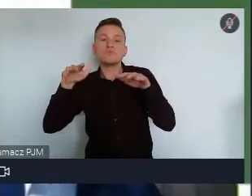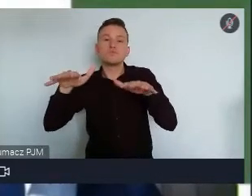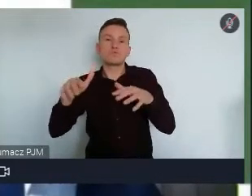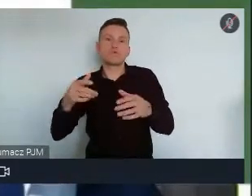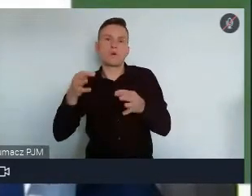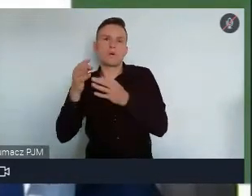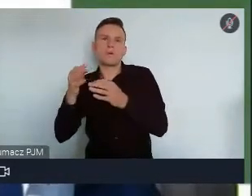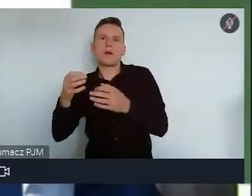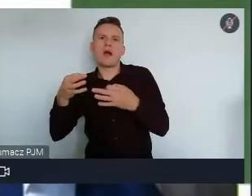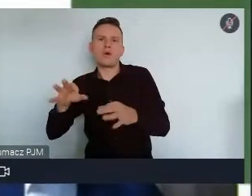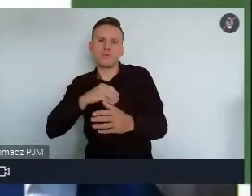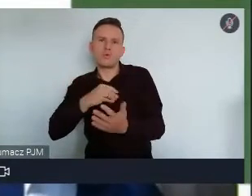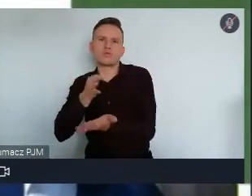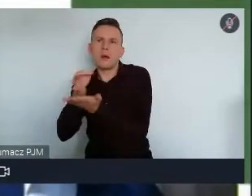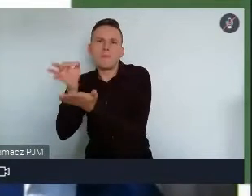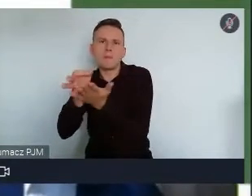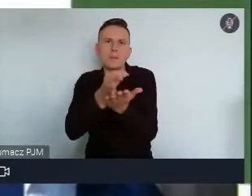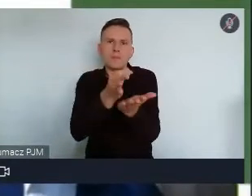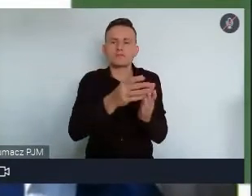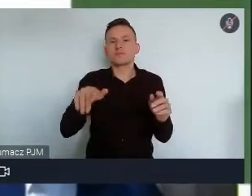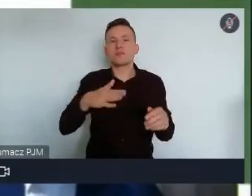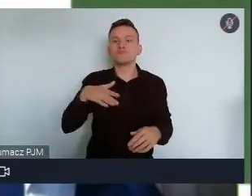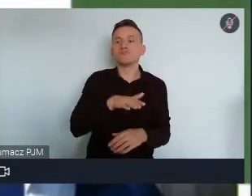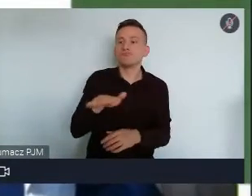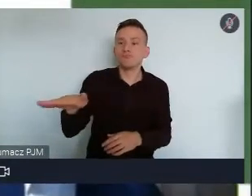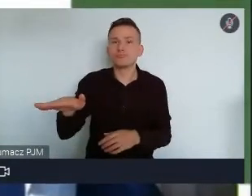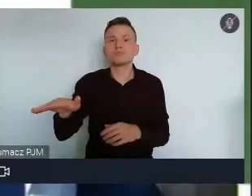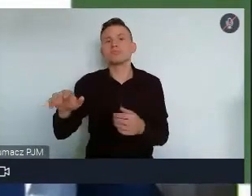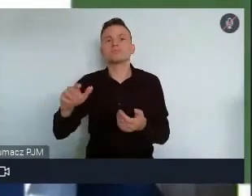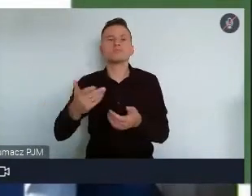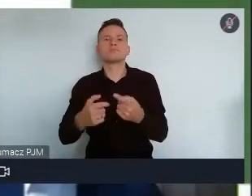Tak, żeby mieszkańcy, ci, którzy przyjeżdżają z lewej strony Wisły